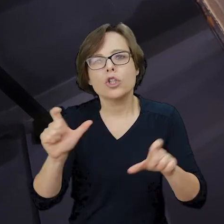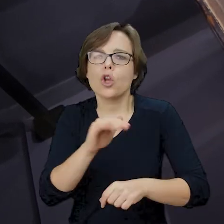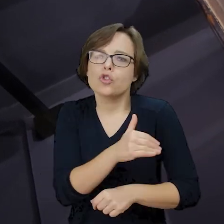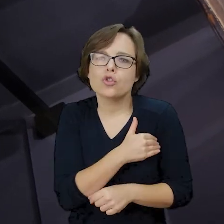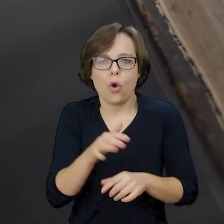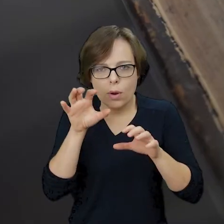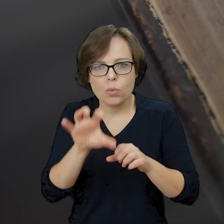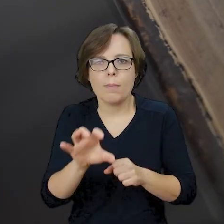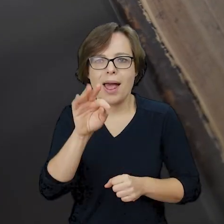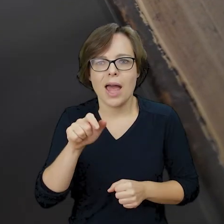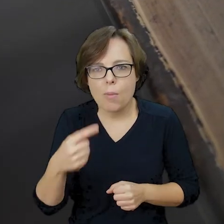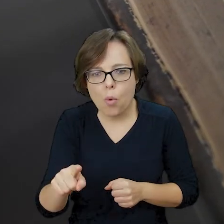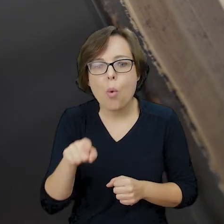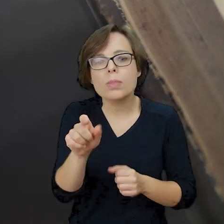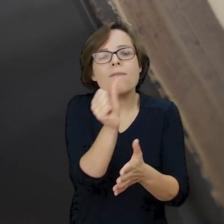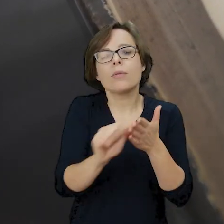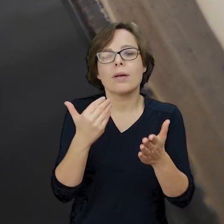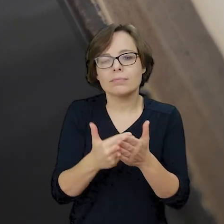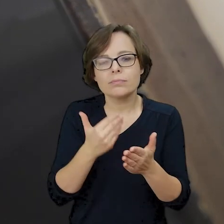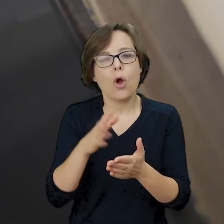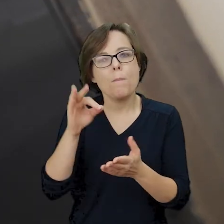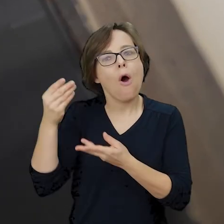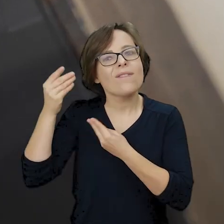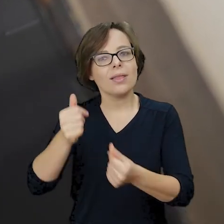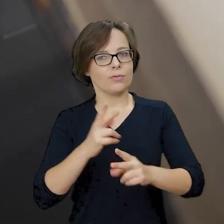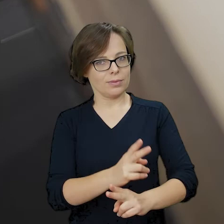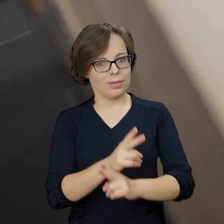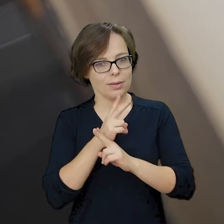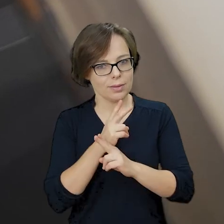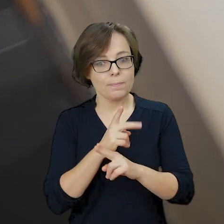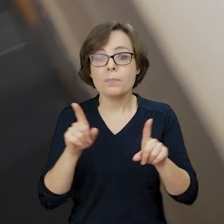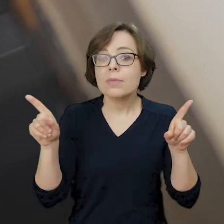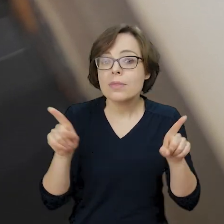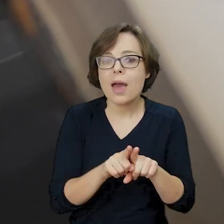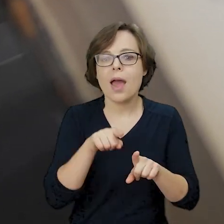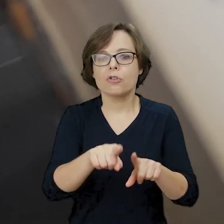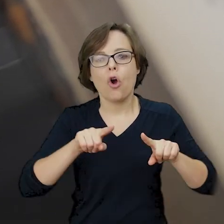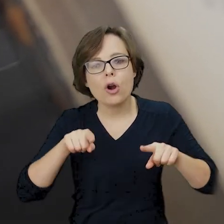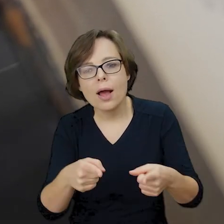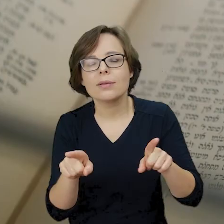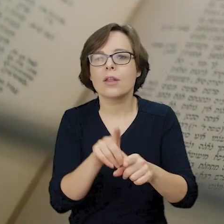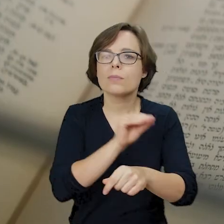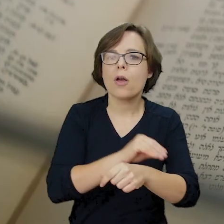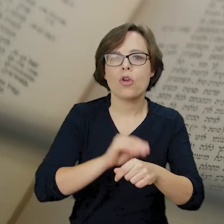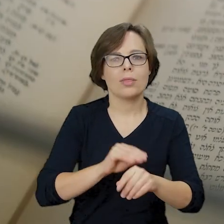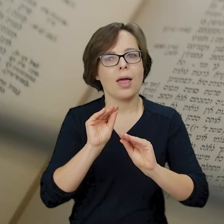wyróżniająca się niezależnym finansowaniem, a także pod względem organizacji i metody nauczania.